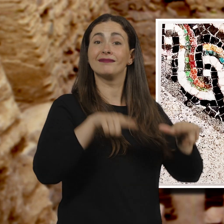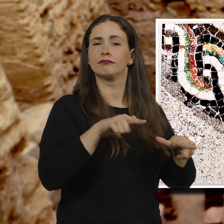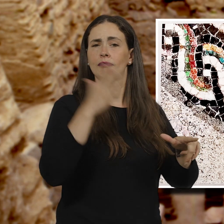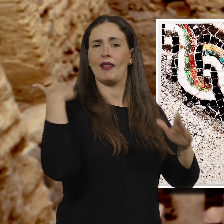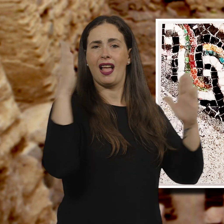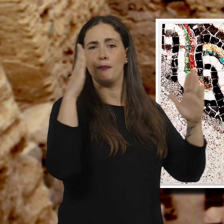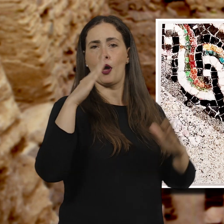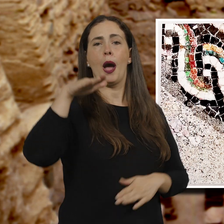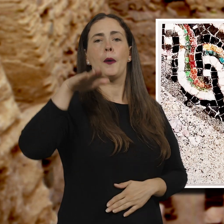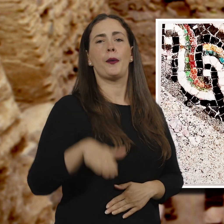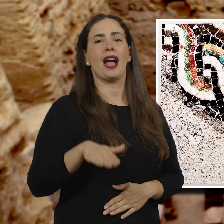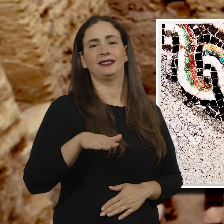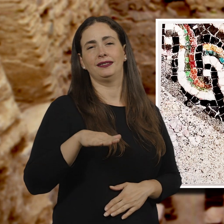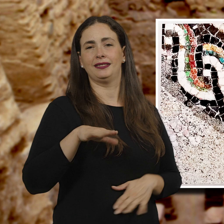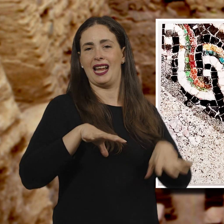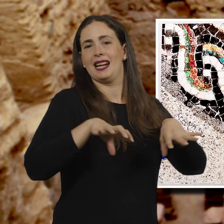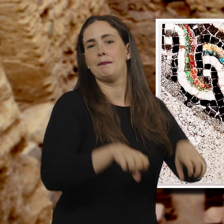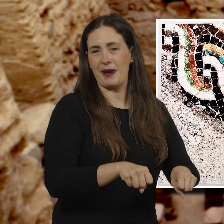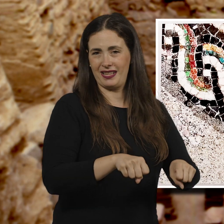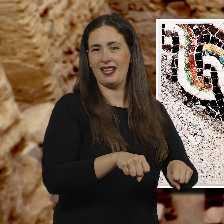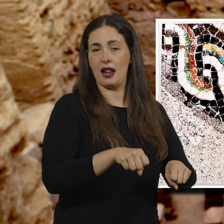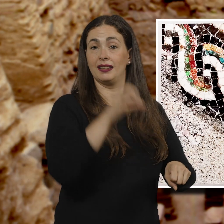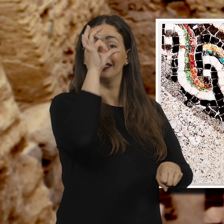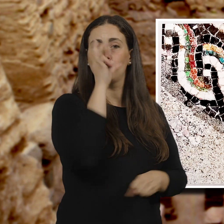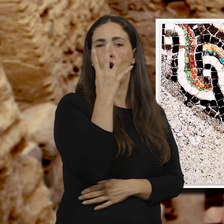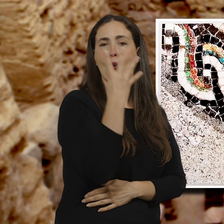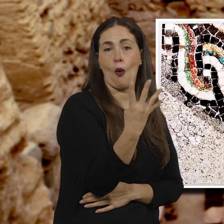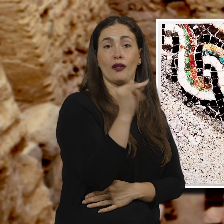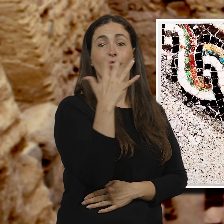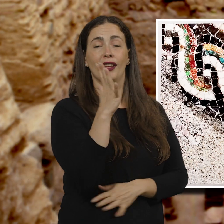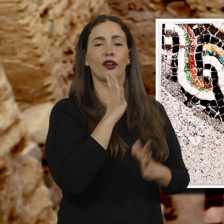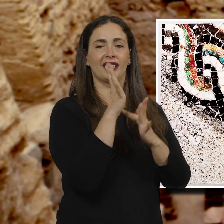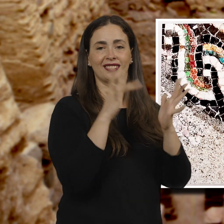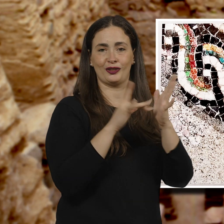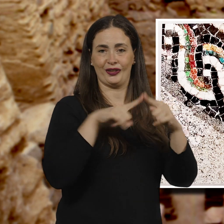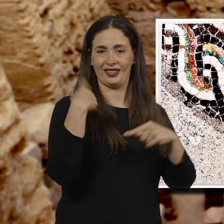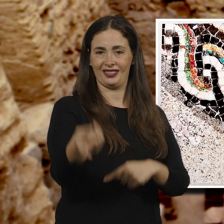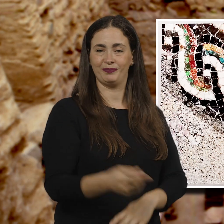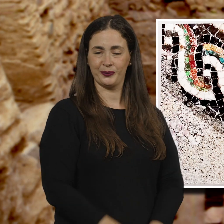Es tracta d’un mosaic datat en l’època baiximperial (s. IV i V dC).